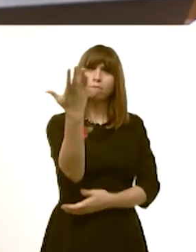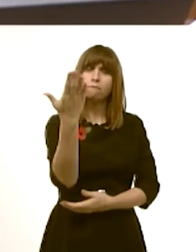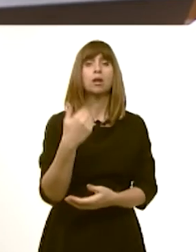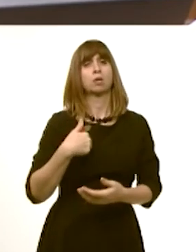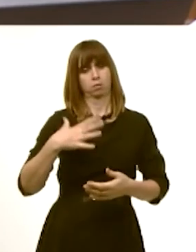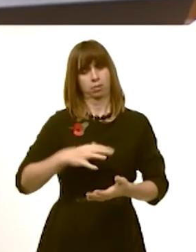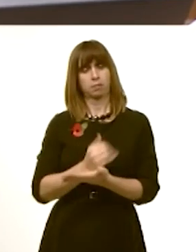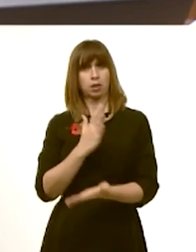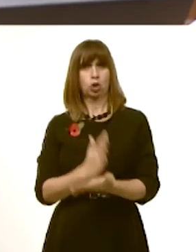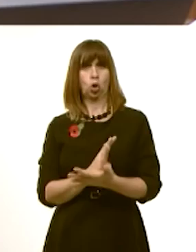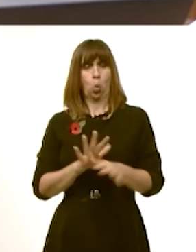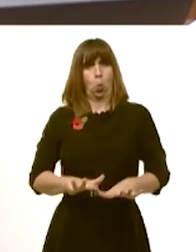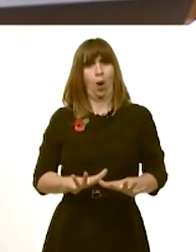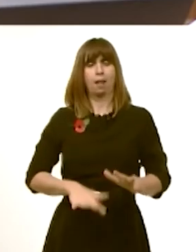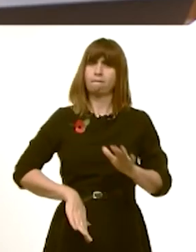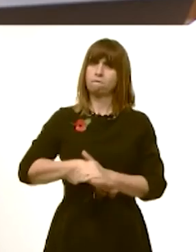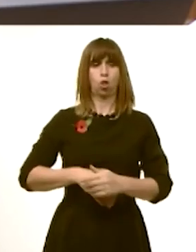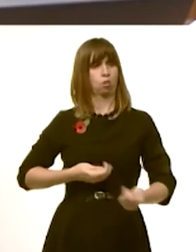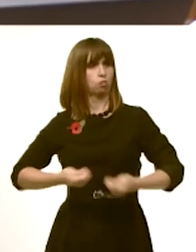Nid felly yw hi ar hyn o bryd.